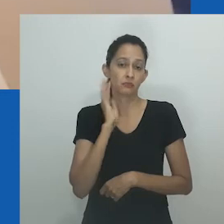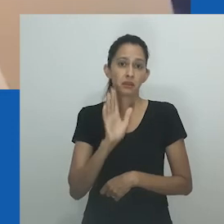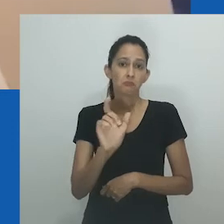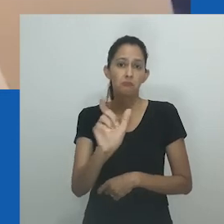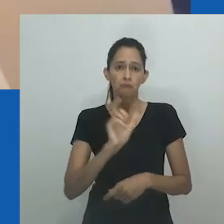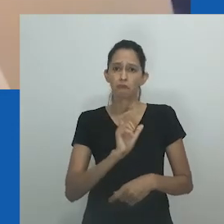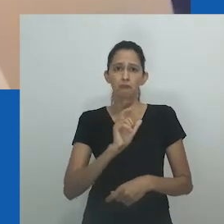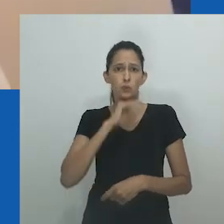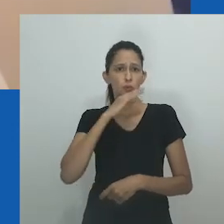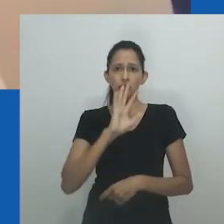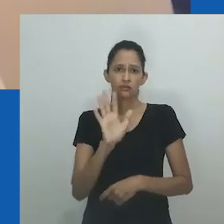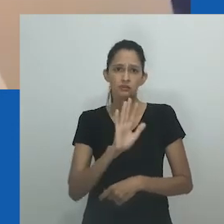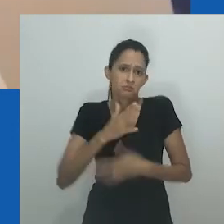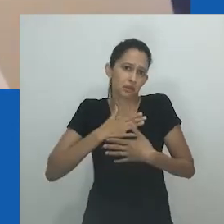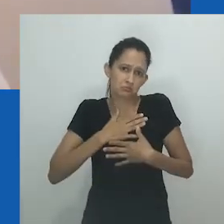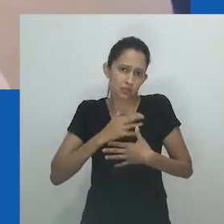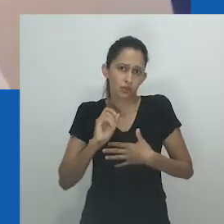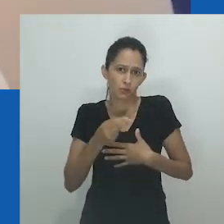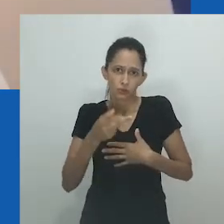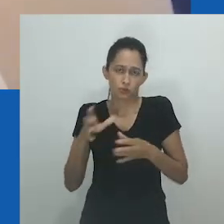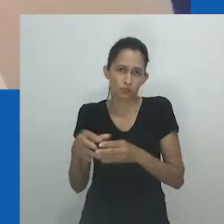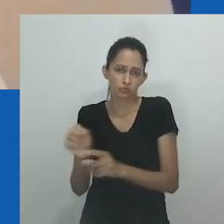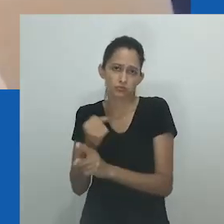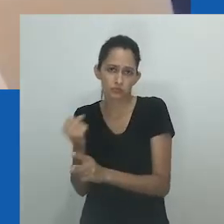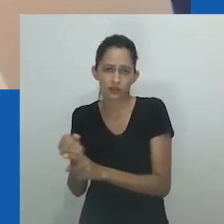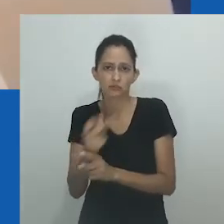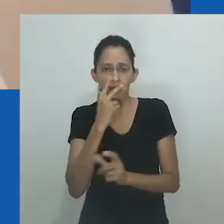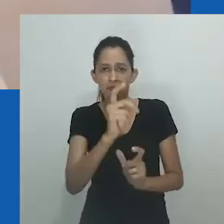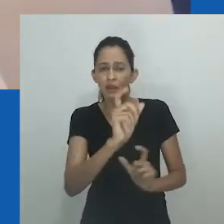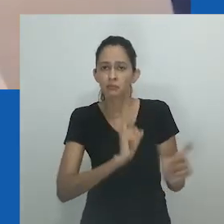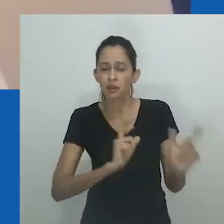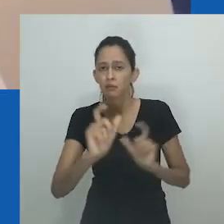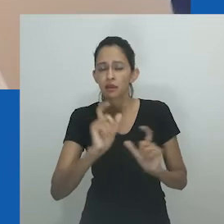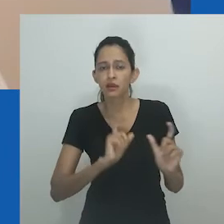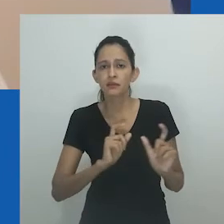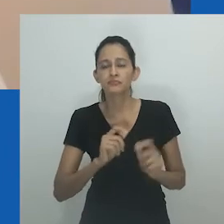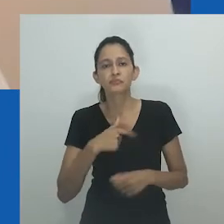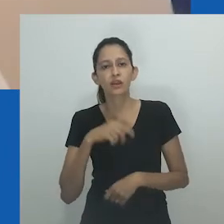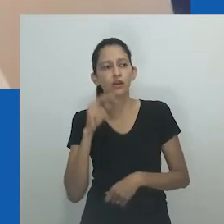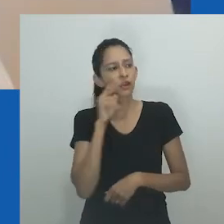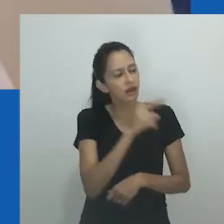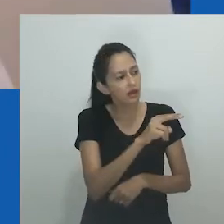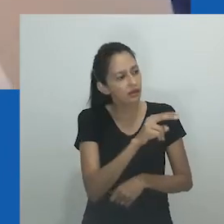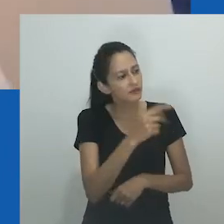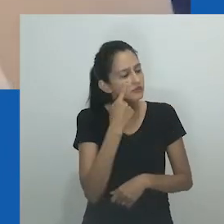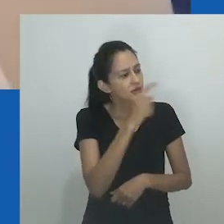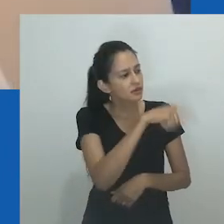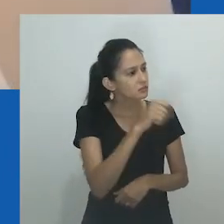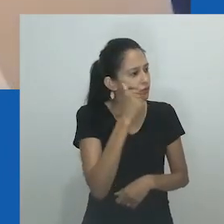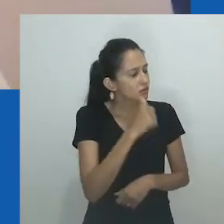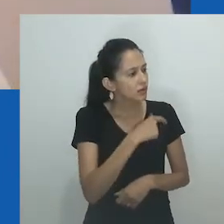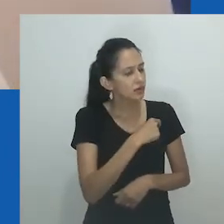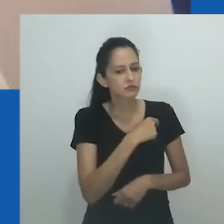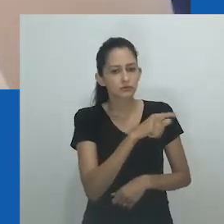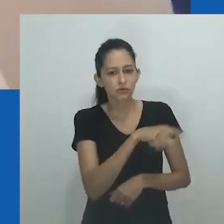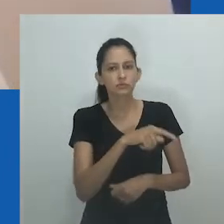“Mas mesmo em rituais, essas mulheres usavam calças de agasalho, ternos de trabalho e gola alta. Não havia nada de feminilidade ali.